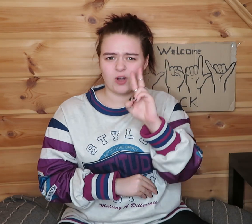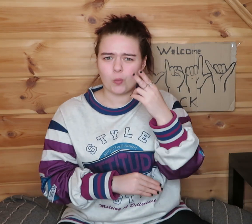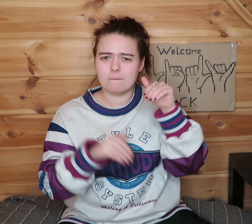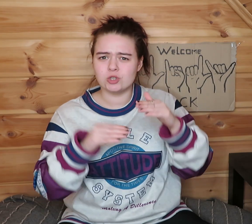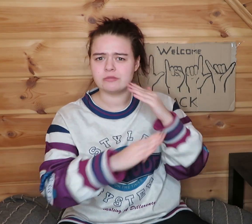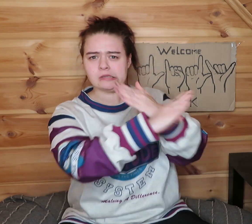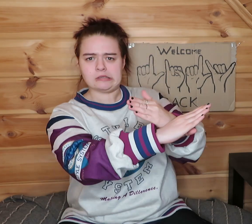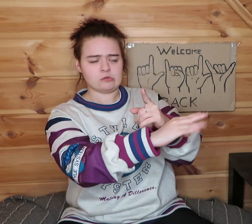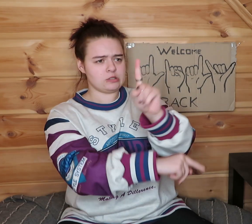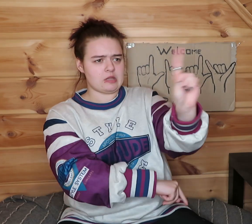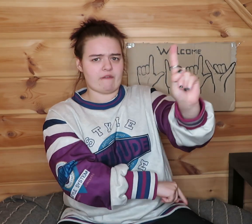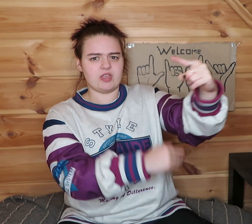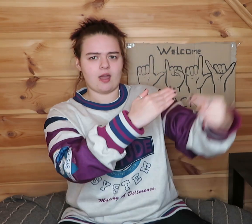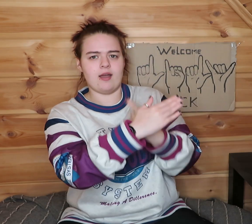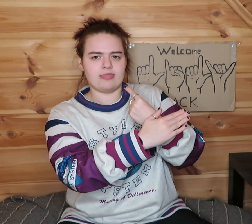Warum muss man den Weg versperren?